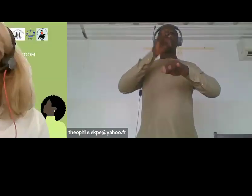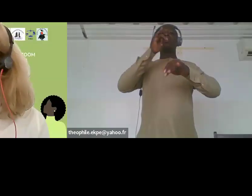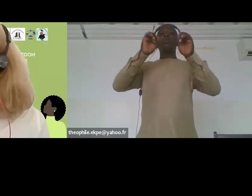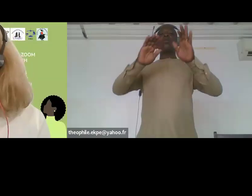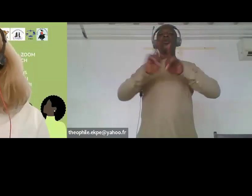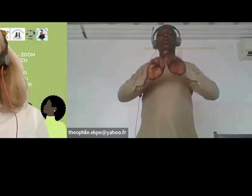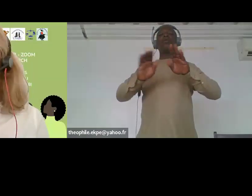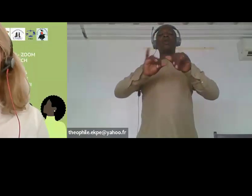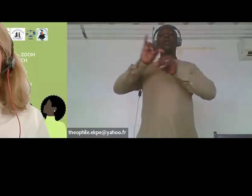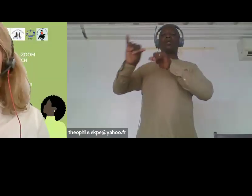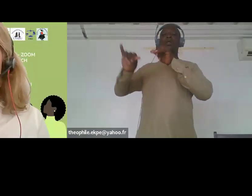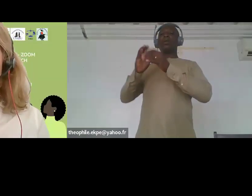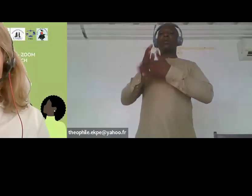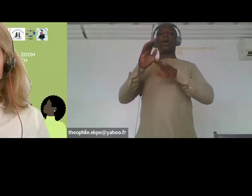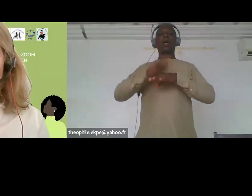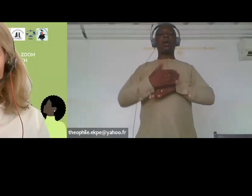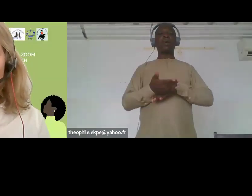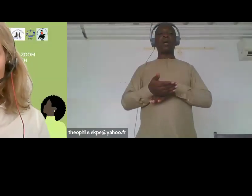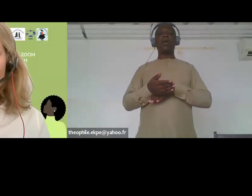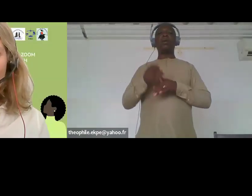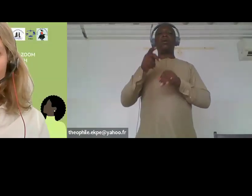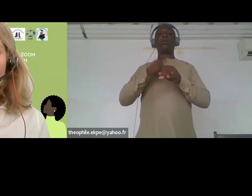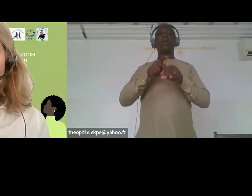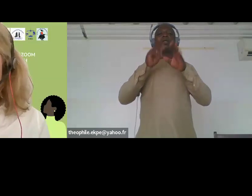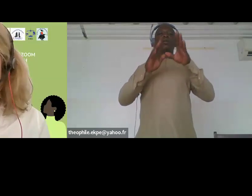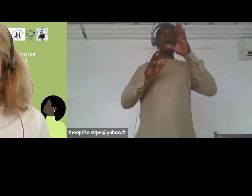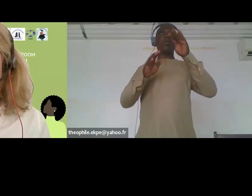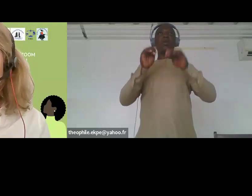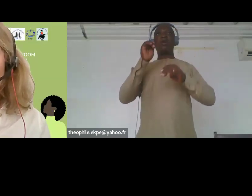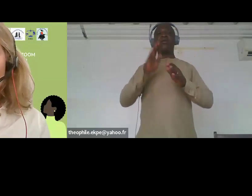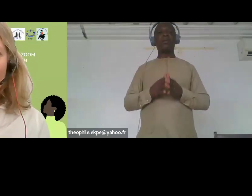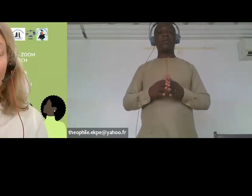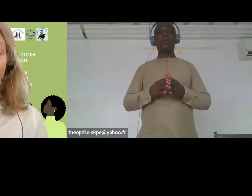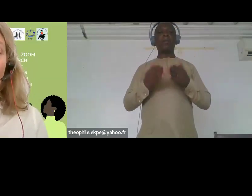par après euh aux participants et participantes merci chaleureusement euh